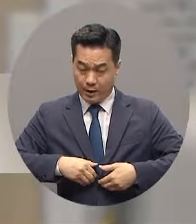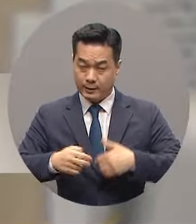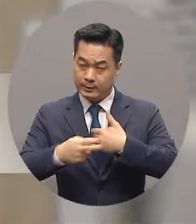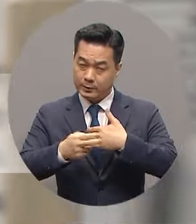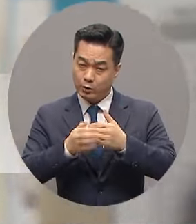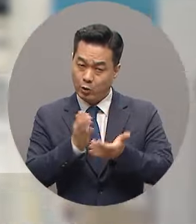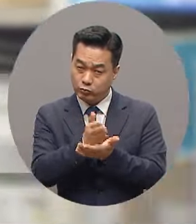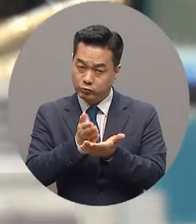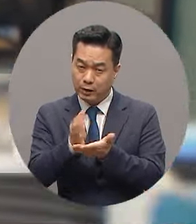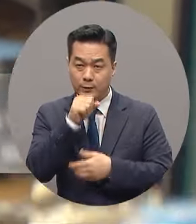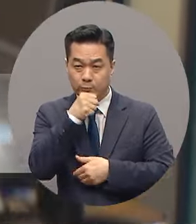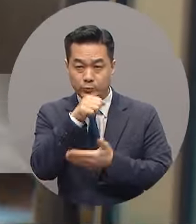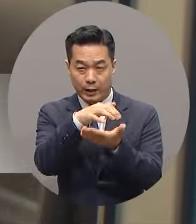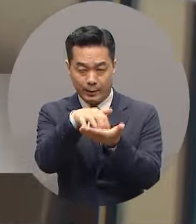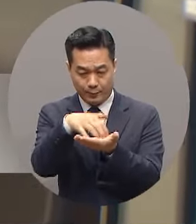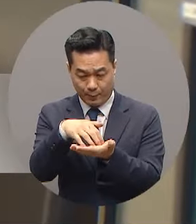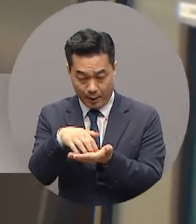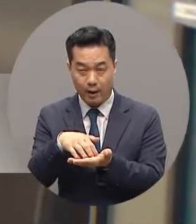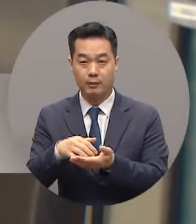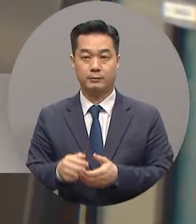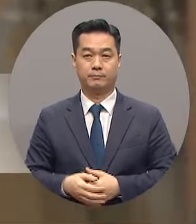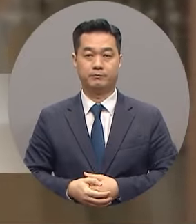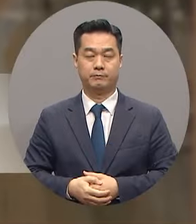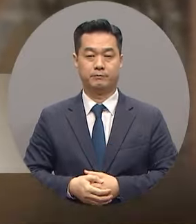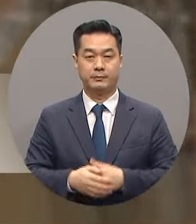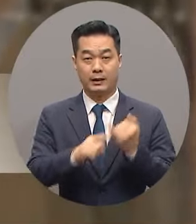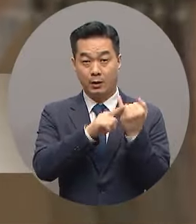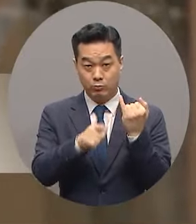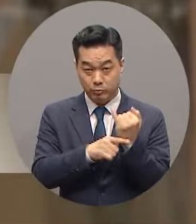정부는 필수의료분야 수가 개선에 속도를 내기로 했습니다.